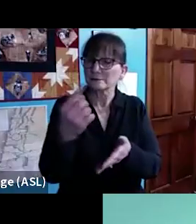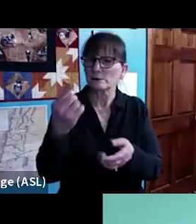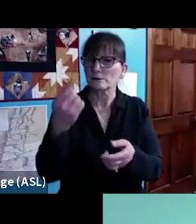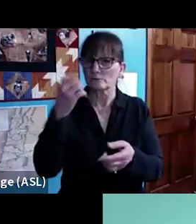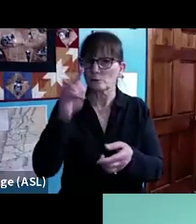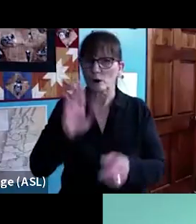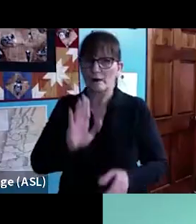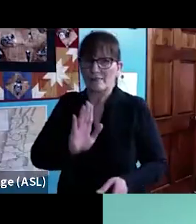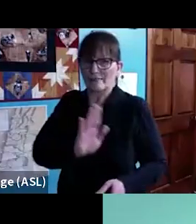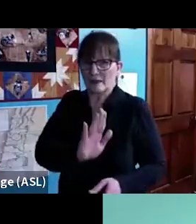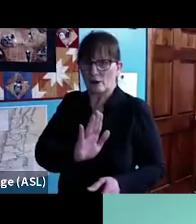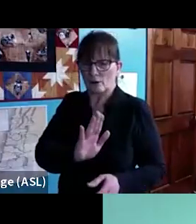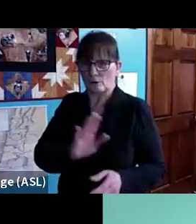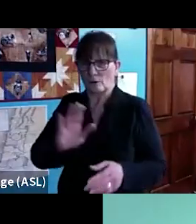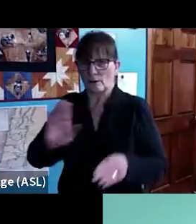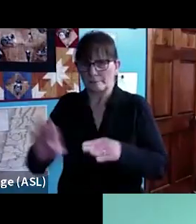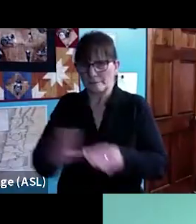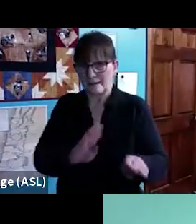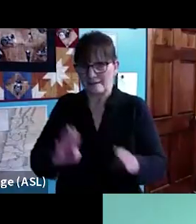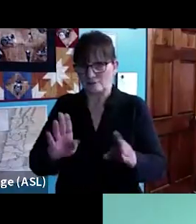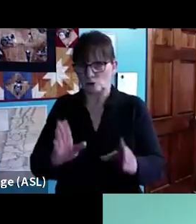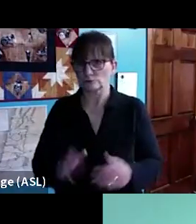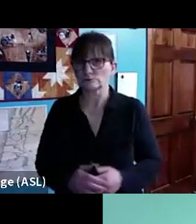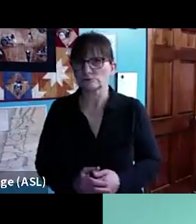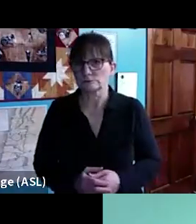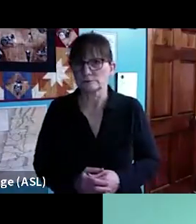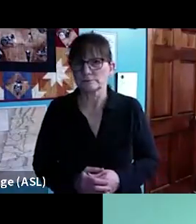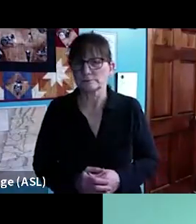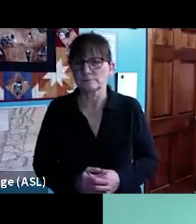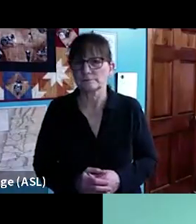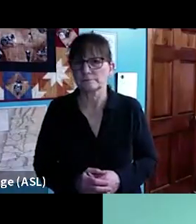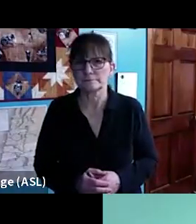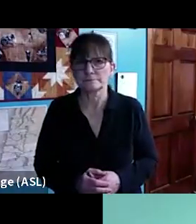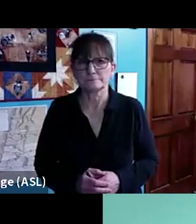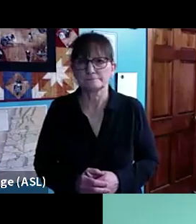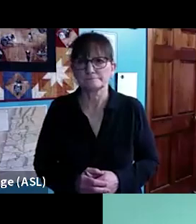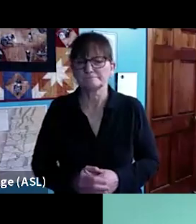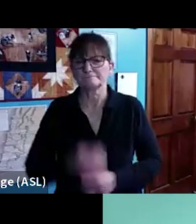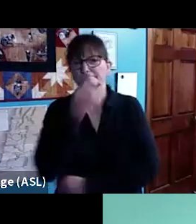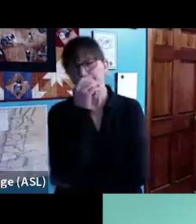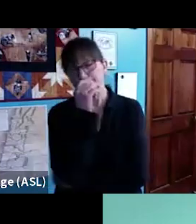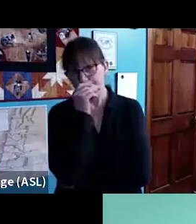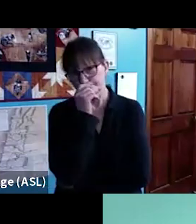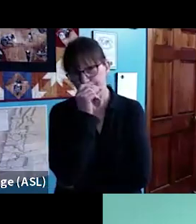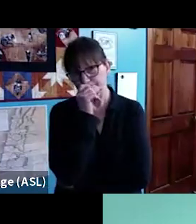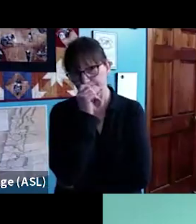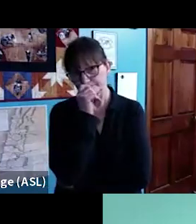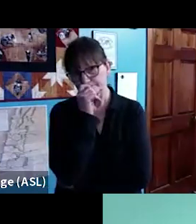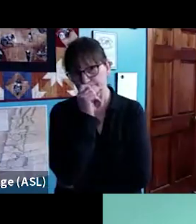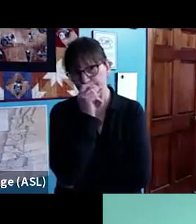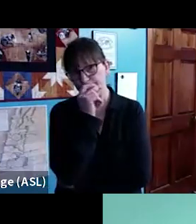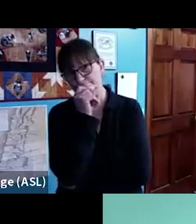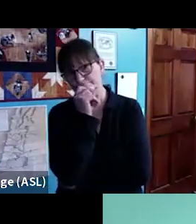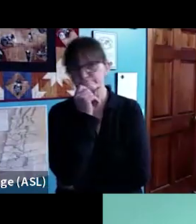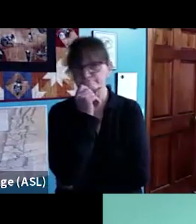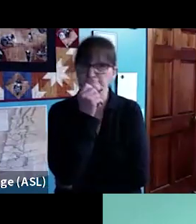Alguien dijo: "¿tienes que estar certificado en SOAR para obtener ERE?". La respuesta es, sí.